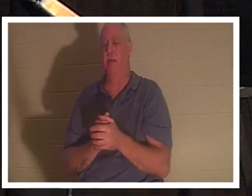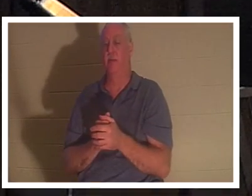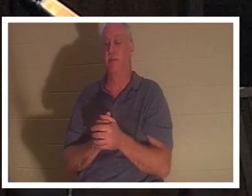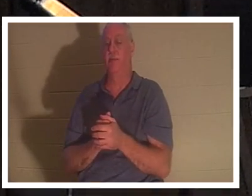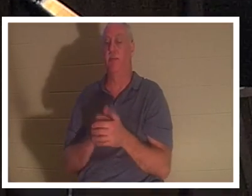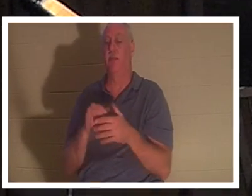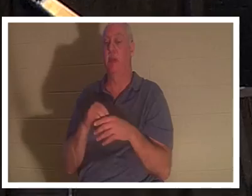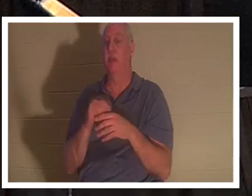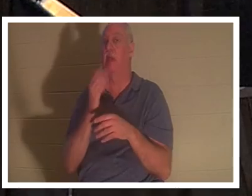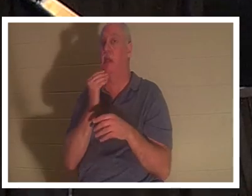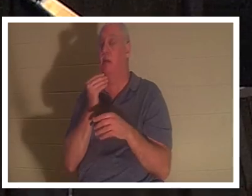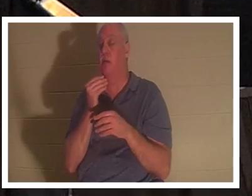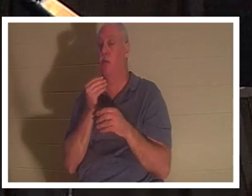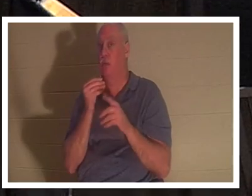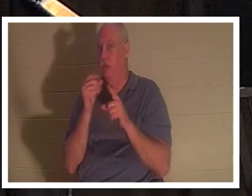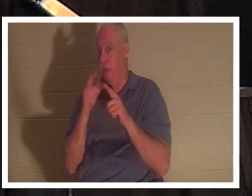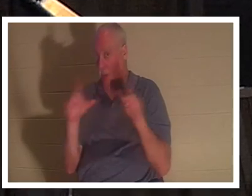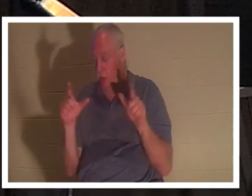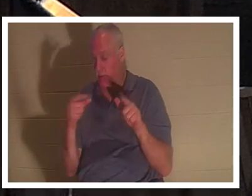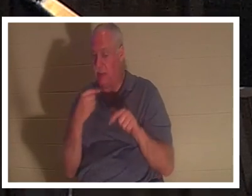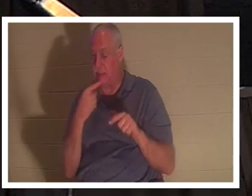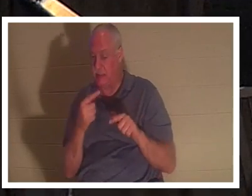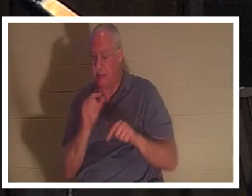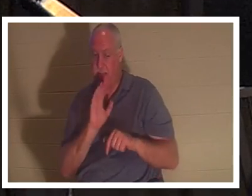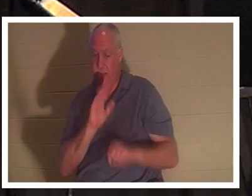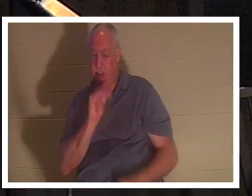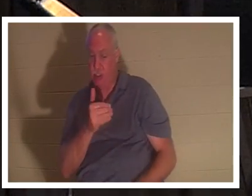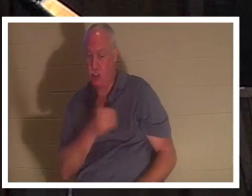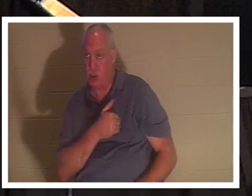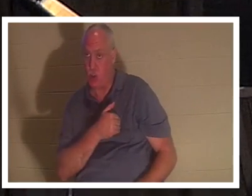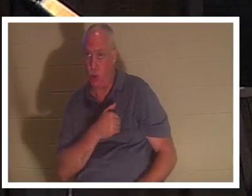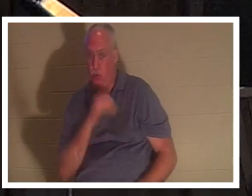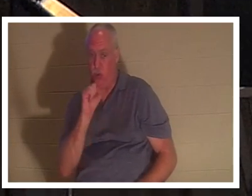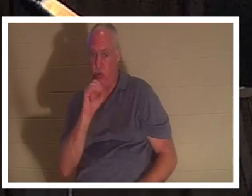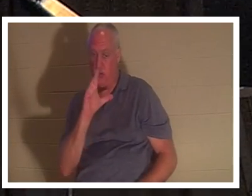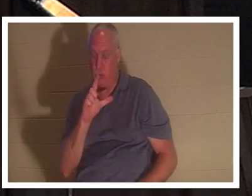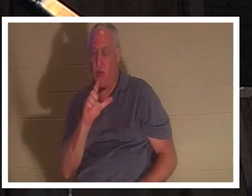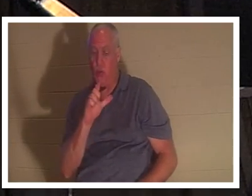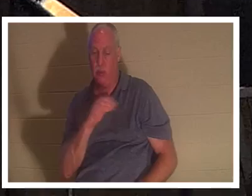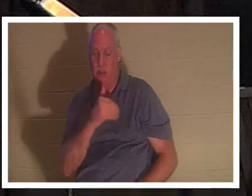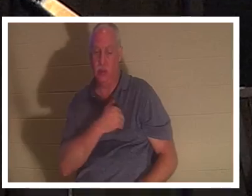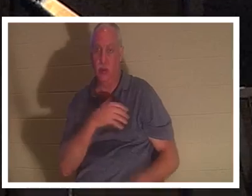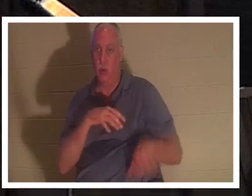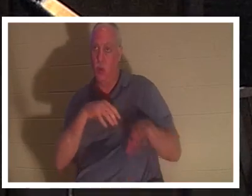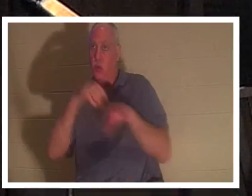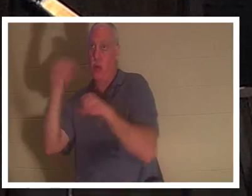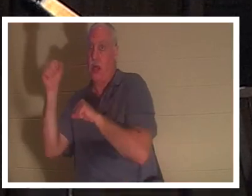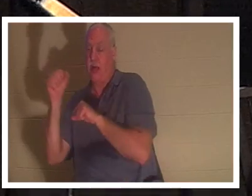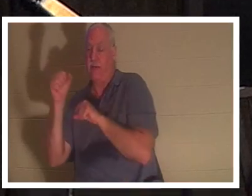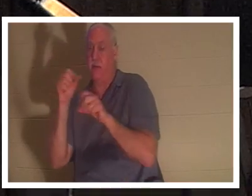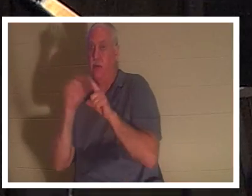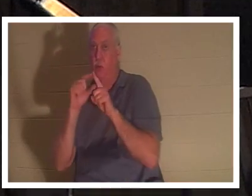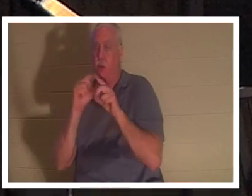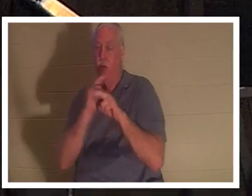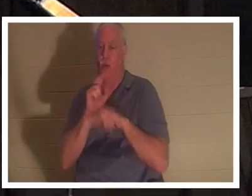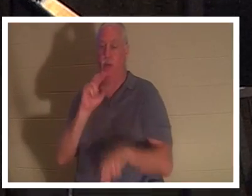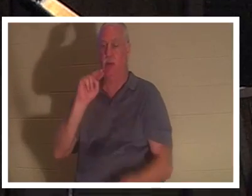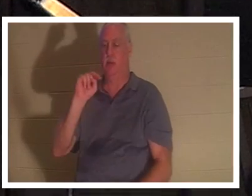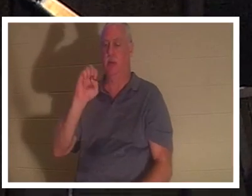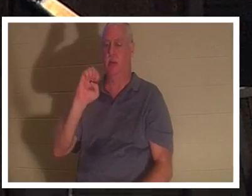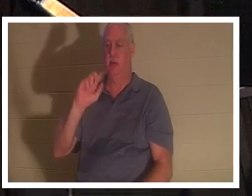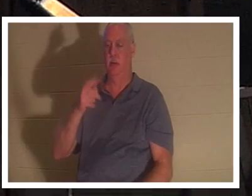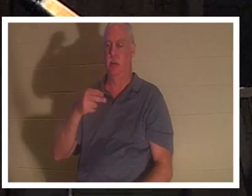это буквально говорит, что «его душа ушла», еврейское слово, используемое там, «нефеш», его душа ушла. В